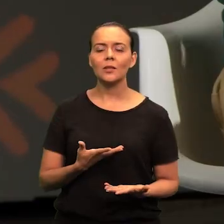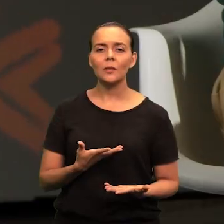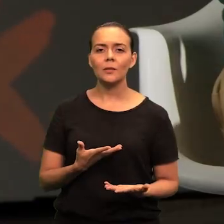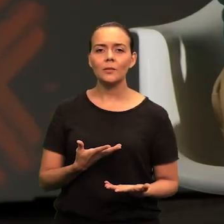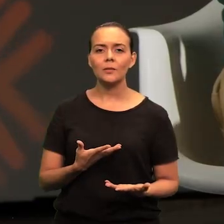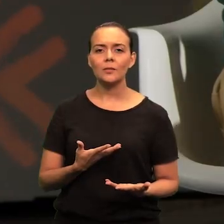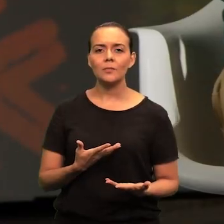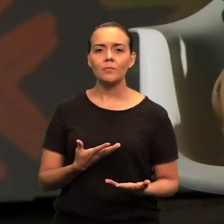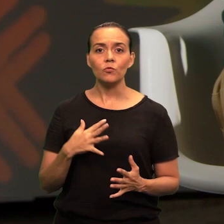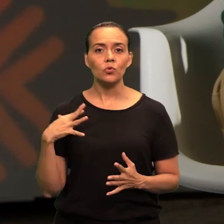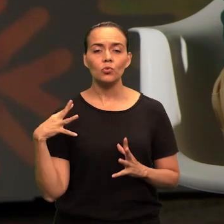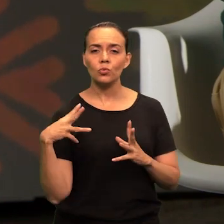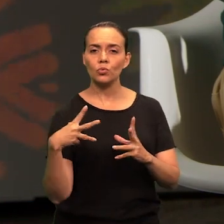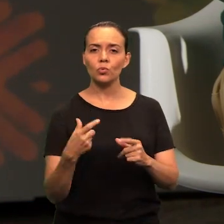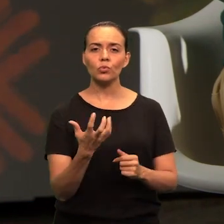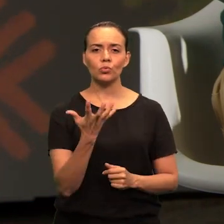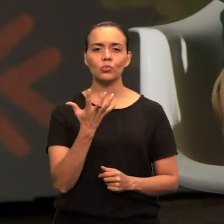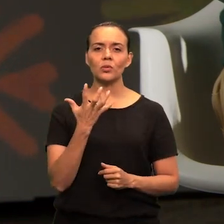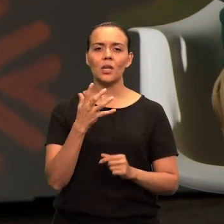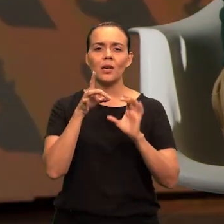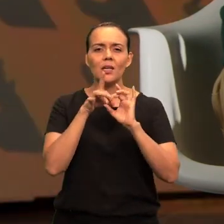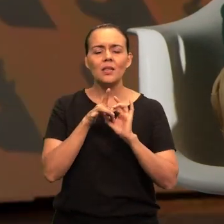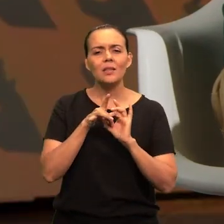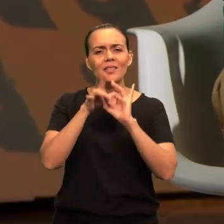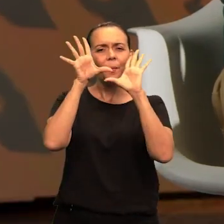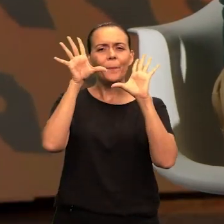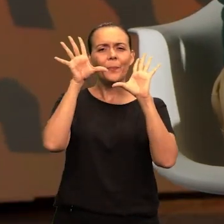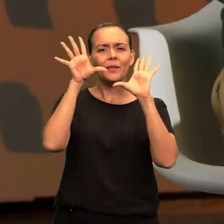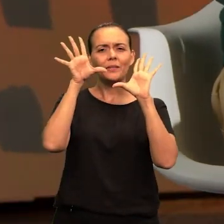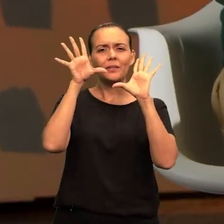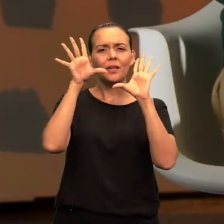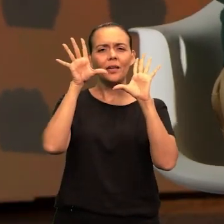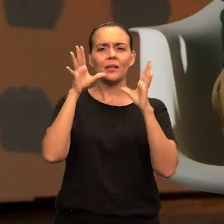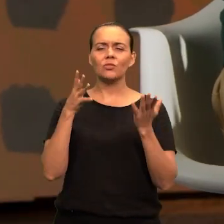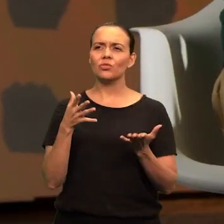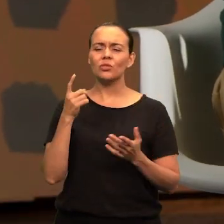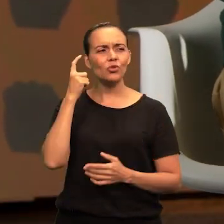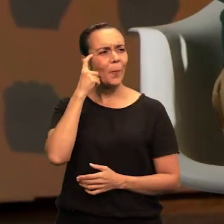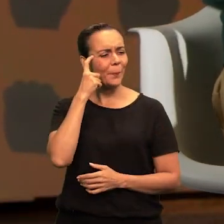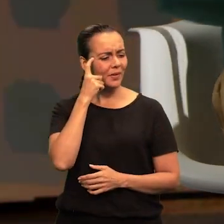que é a própria liberdade. Nós nos enganamos tanto com a noção de liberdade,